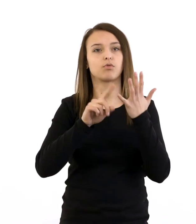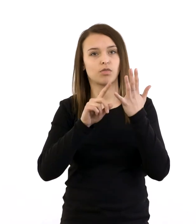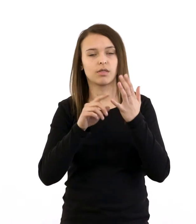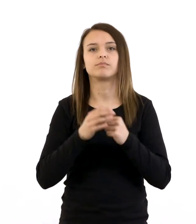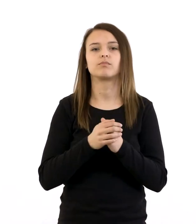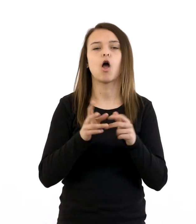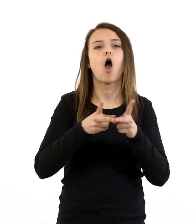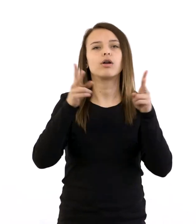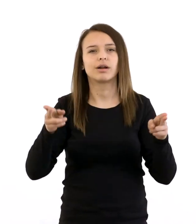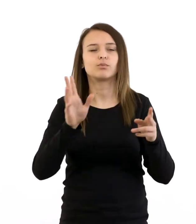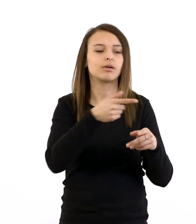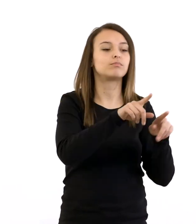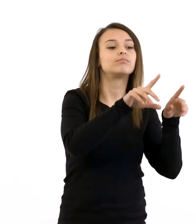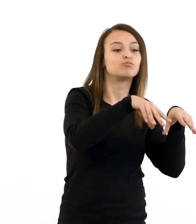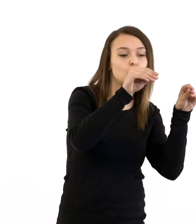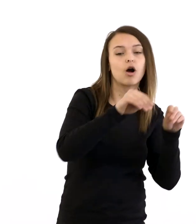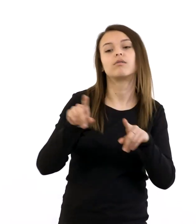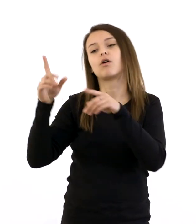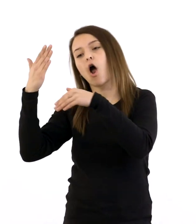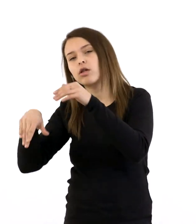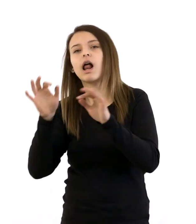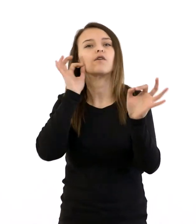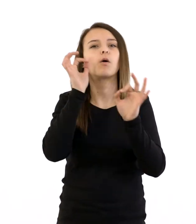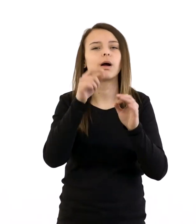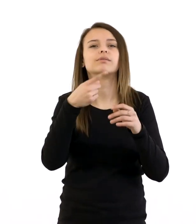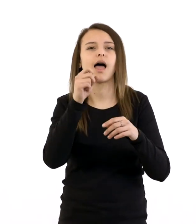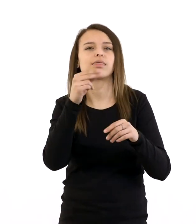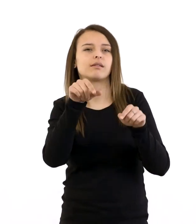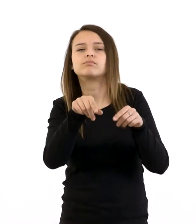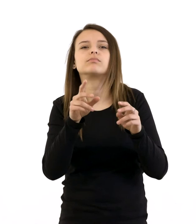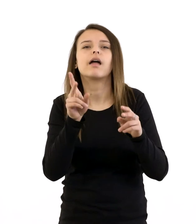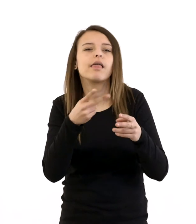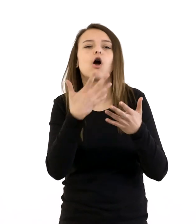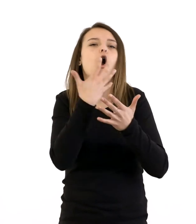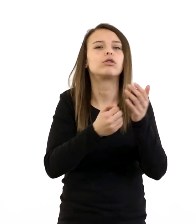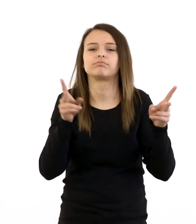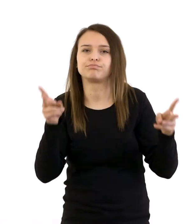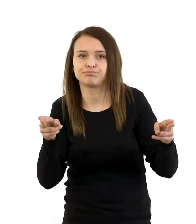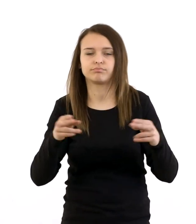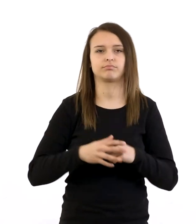okresie przechowywania danych,